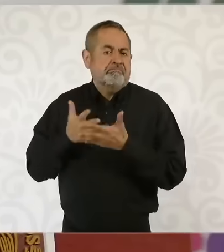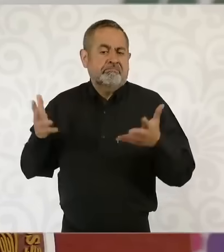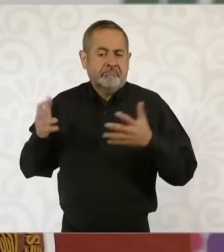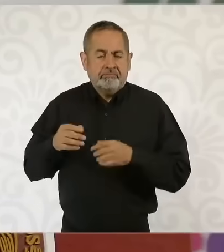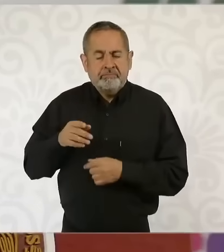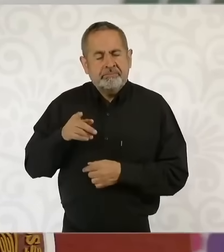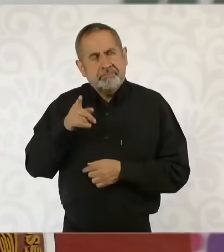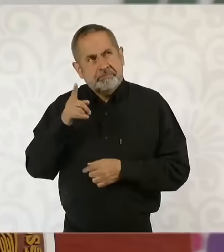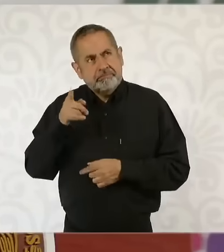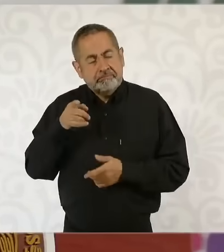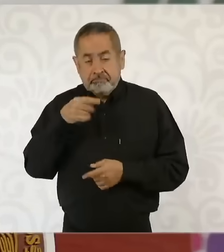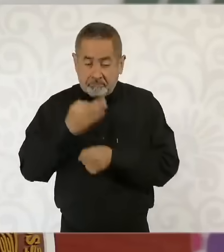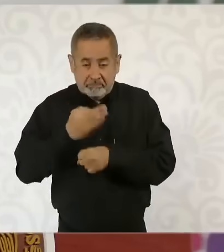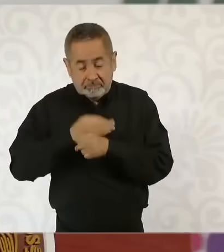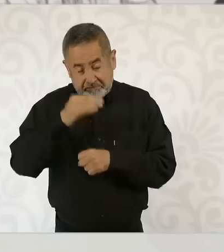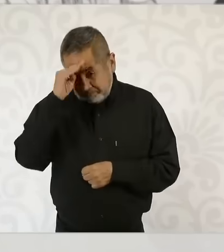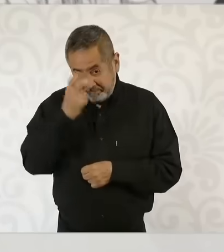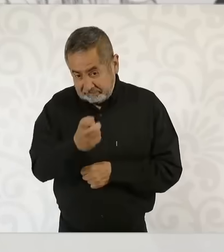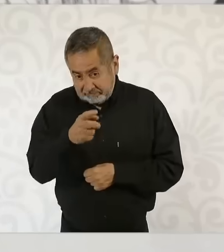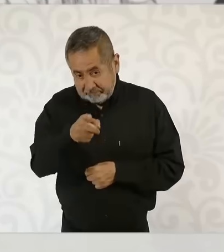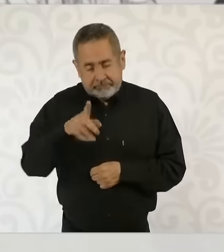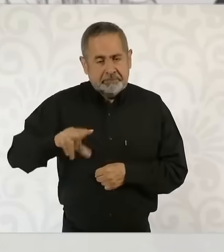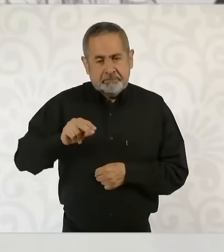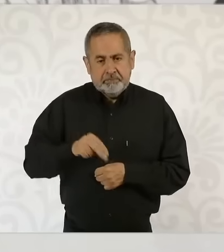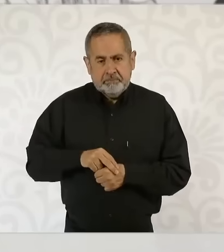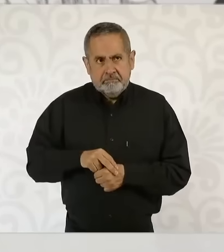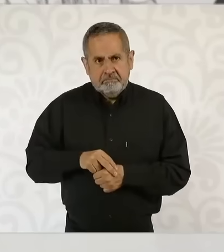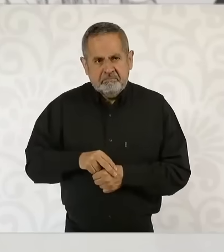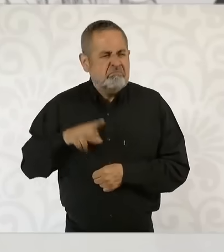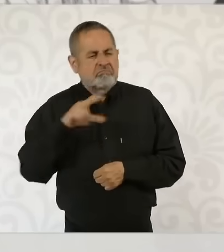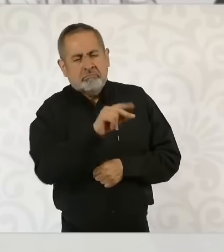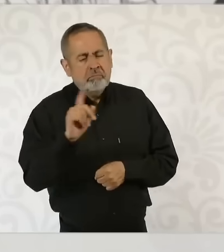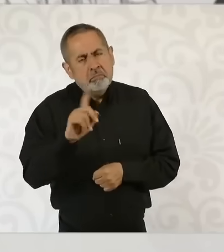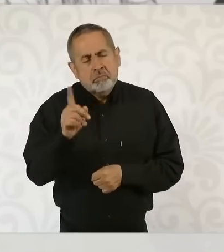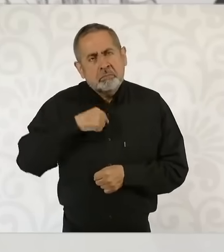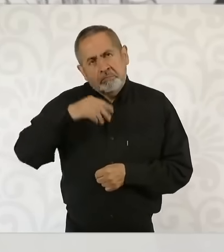¿no? En ese momento no lo tenemos contemplado, pero tampoco niego que pudiera eh plantearse una